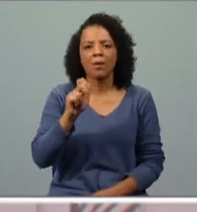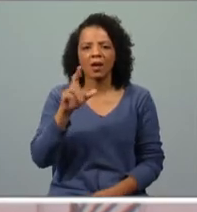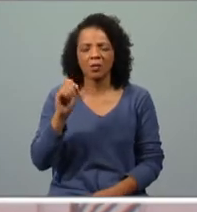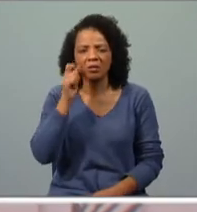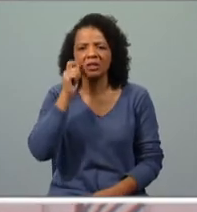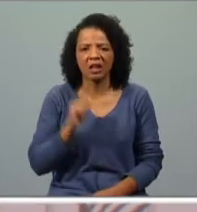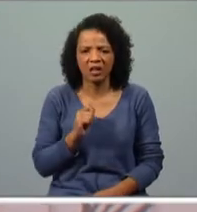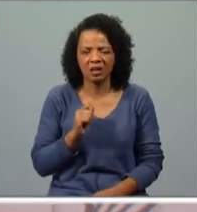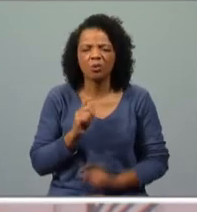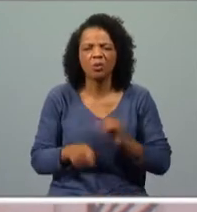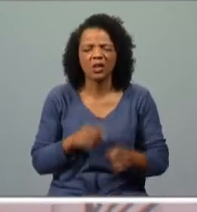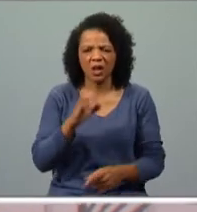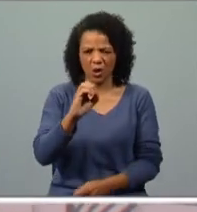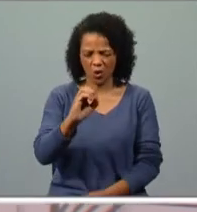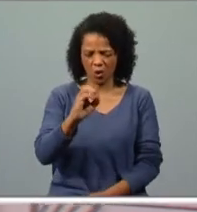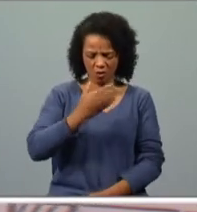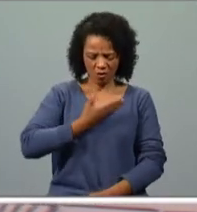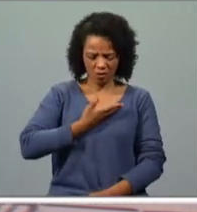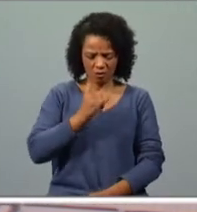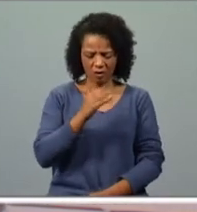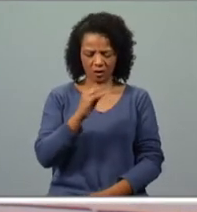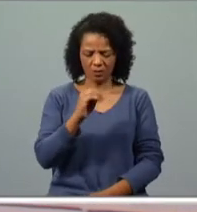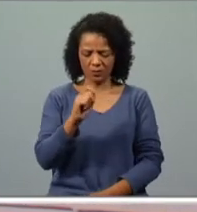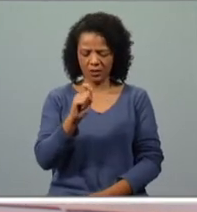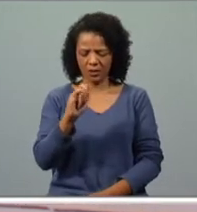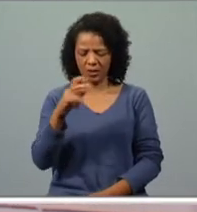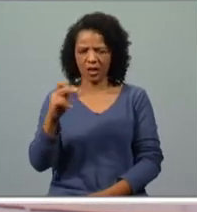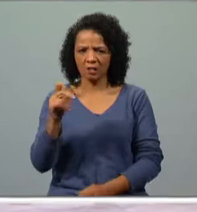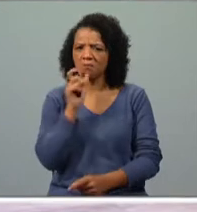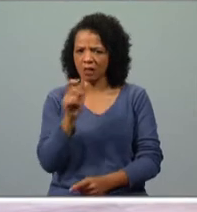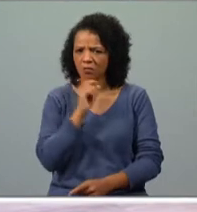é isto da odisseia que é uma palavra que vocês já devem conhecer 這是奧德賽，這是一個詞你一定已經知道了